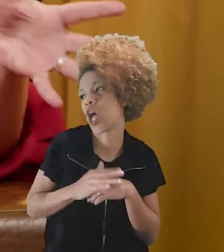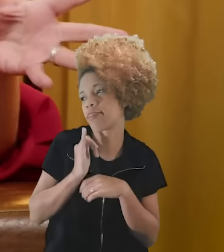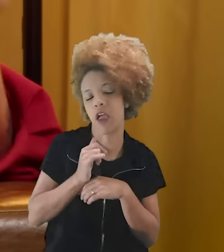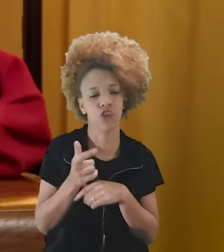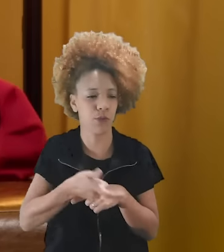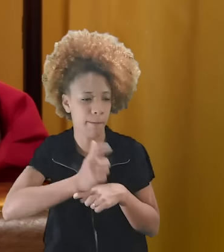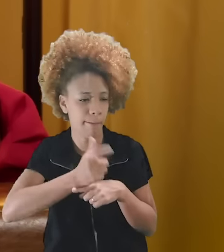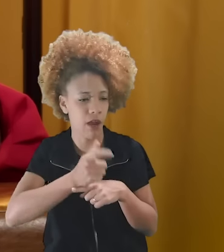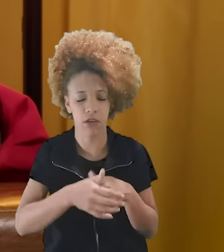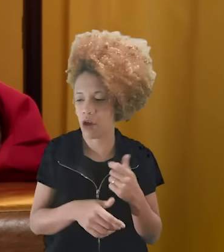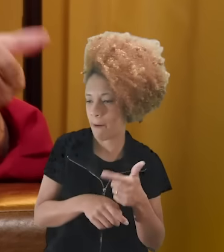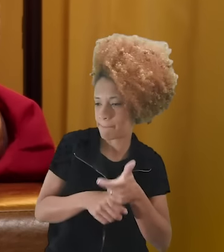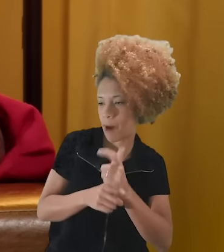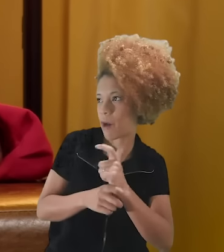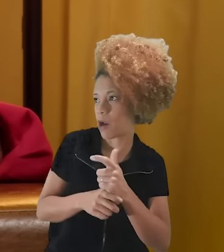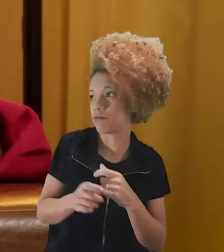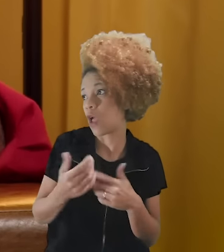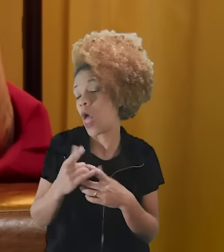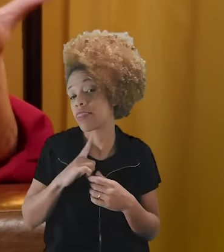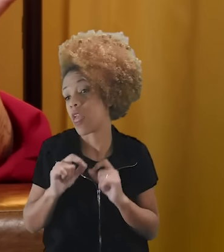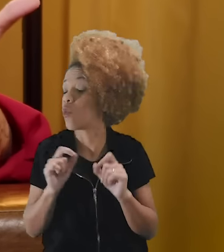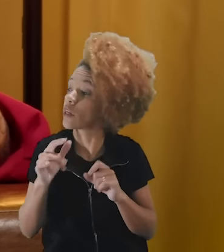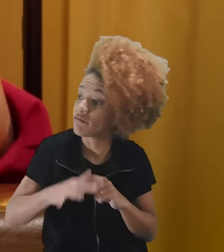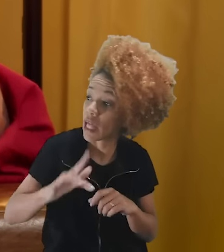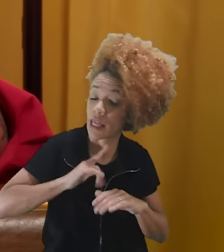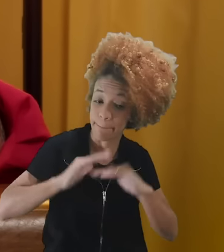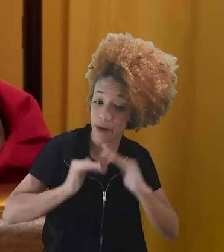simplesmente você dar um tiro quem vai no valorent principalmente frente do cess que tem habilidades